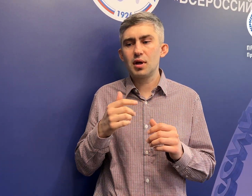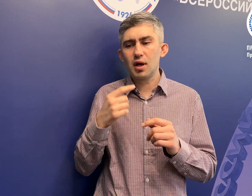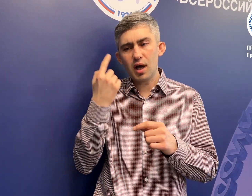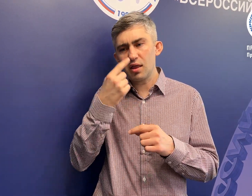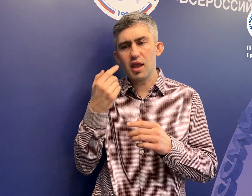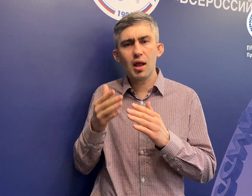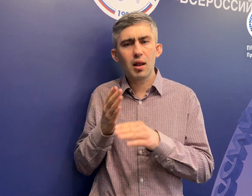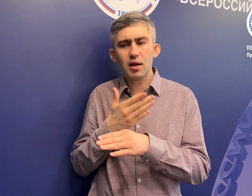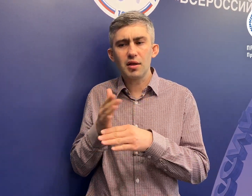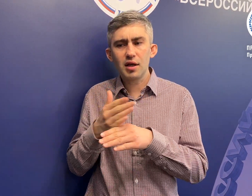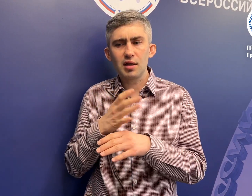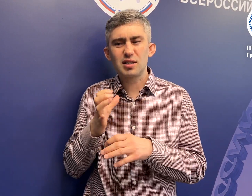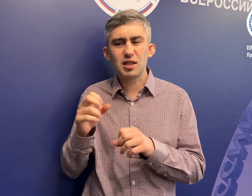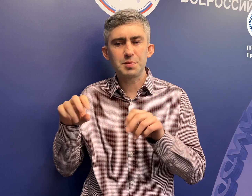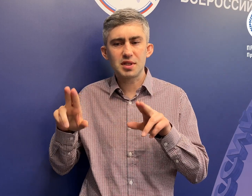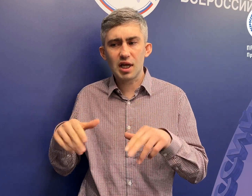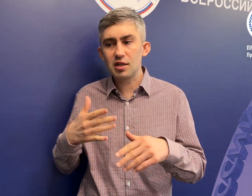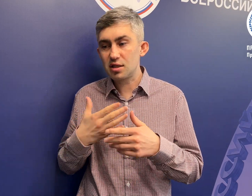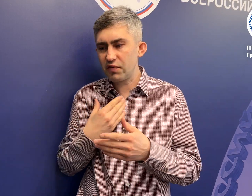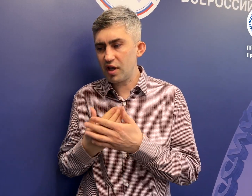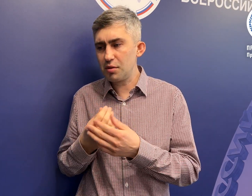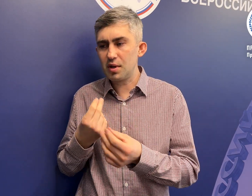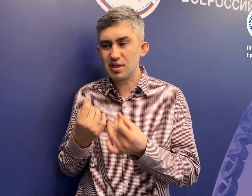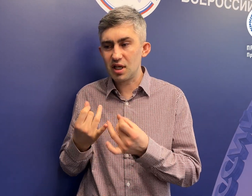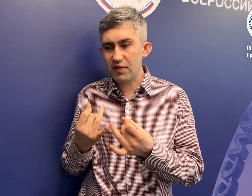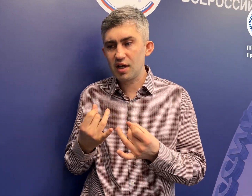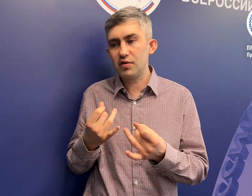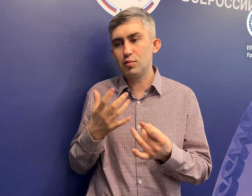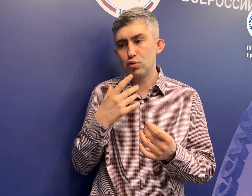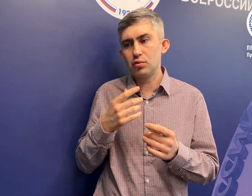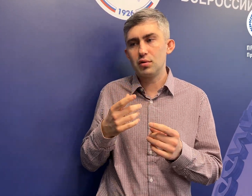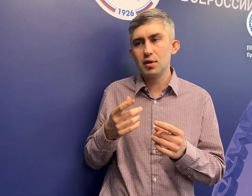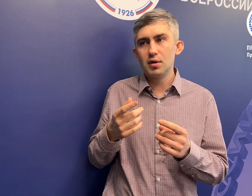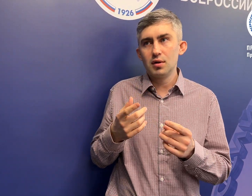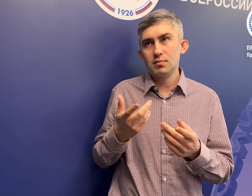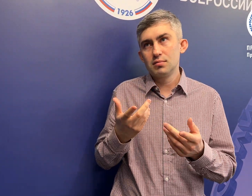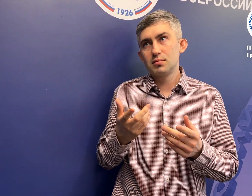Я отдельно буду разговаривать со своими специалистами.